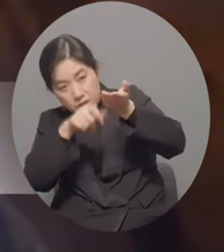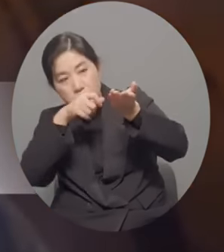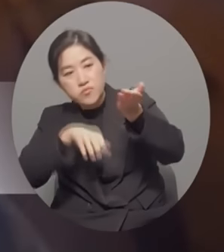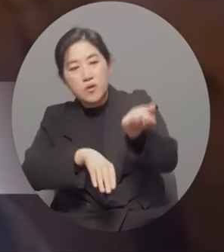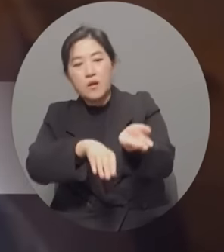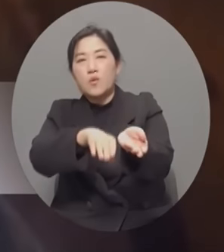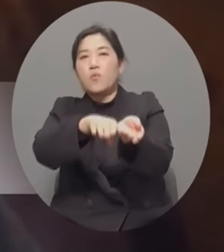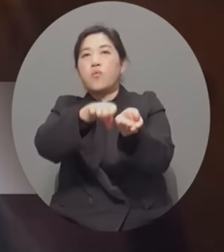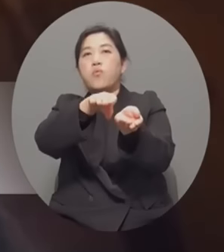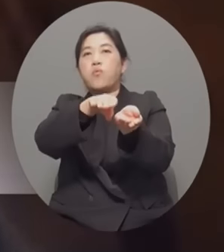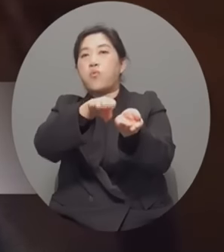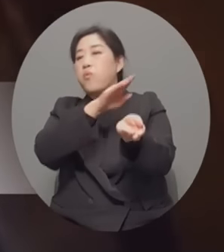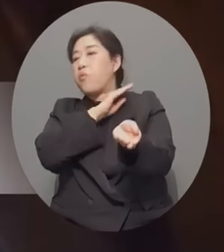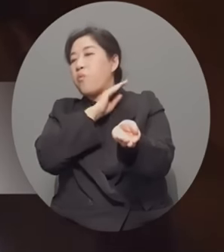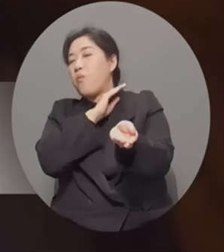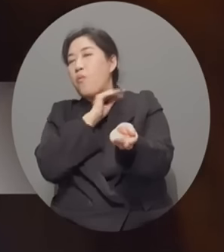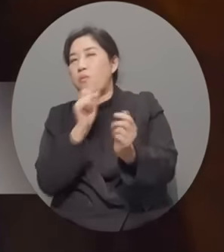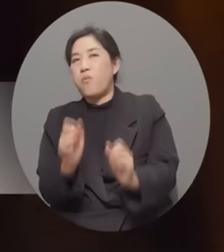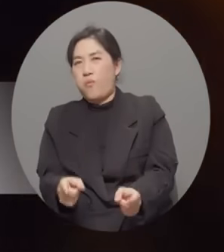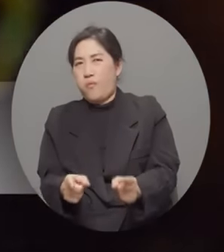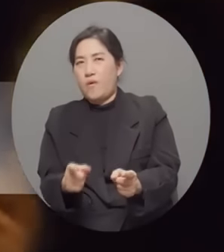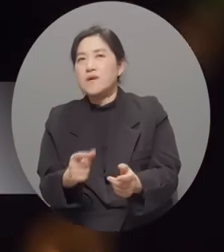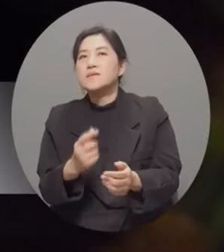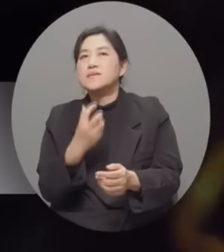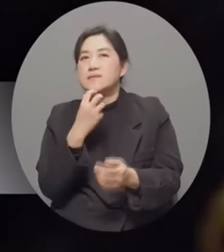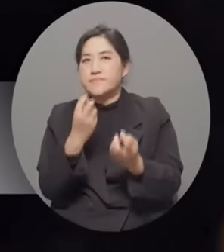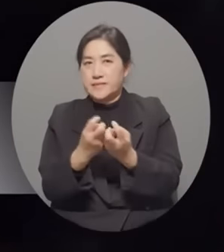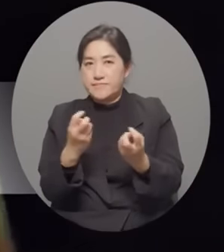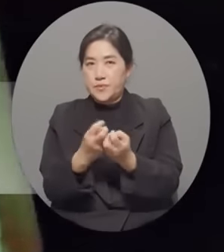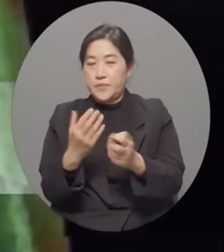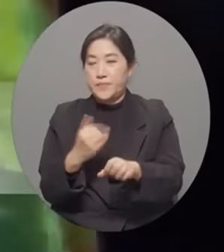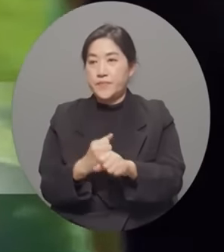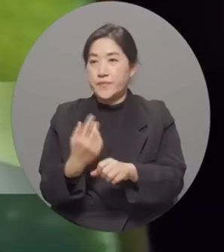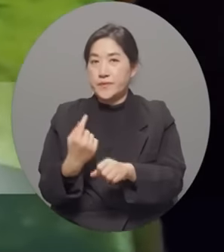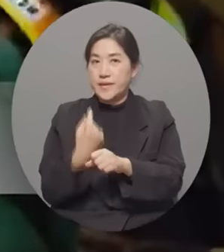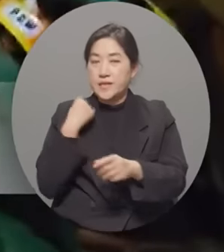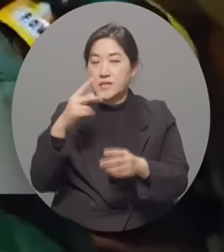외부에서 접근할 수 있고 물에 잠겨 있고 쉽게 드러나지 않기 때문입니다.